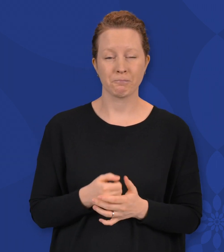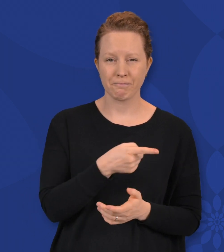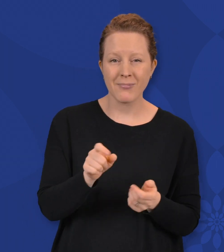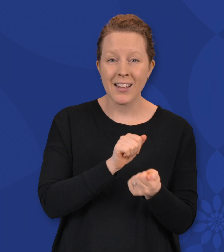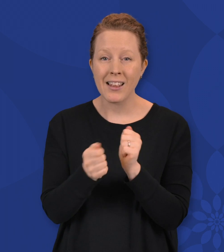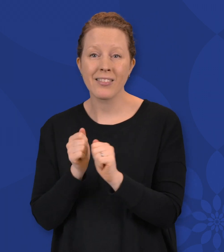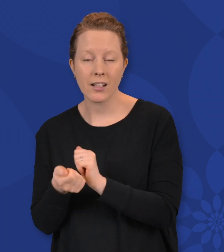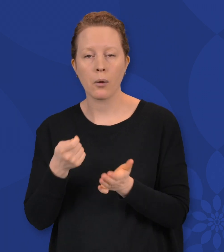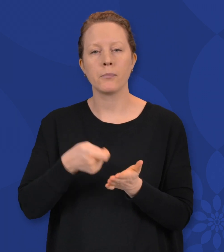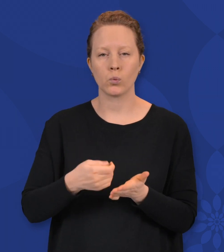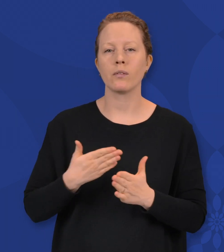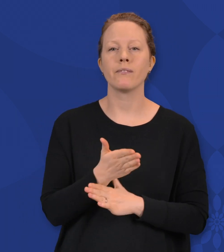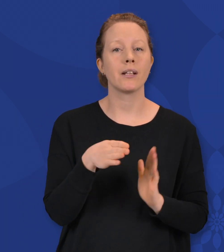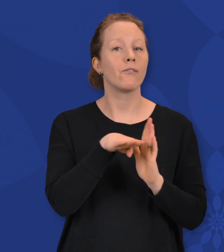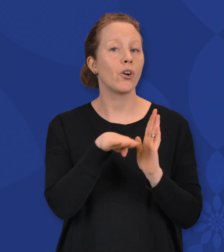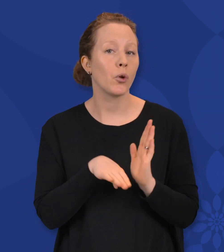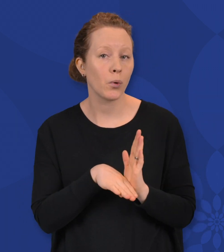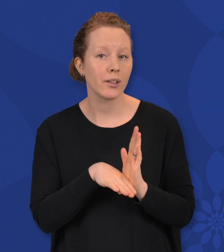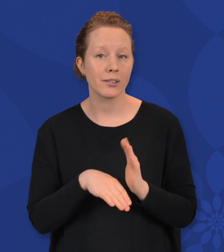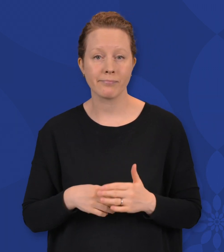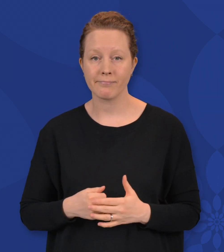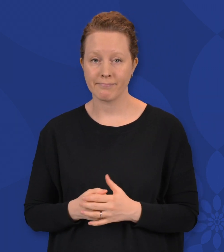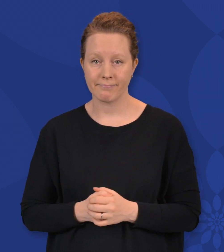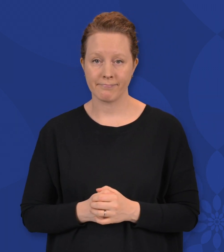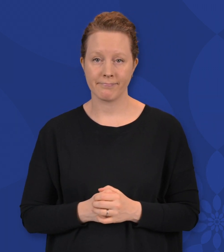Bestämmelser om ändringarna utfärdas genom förordning.